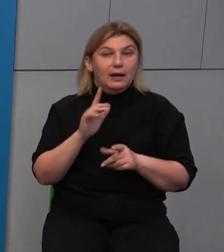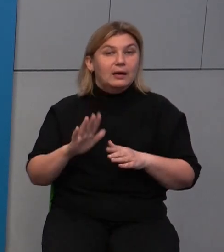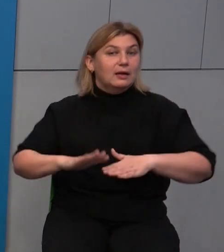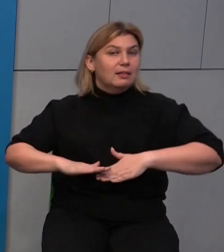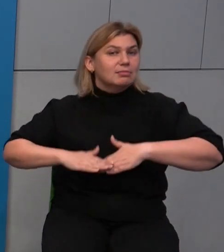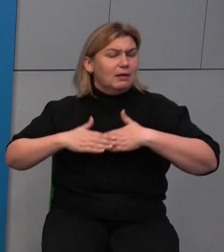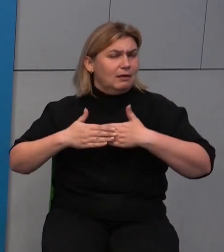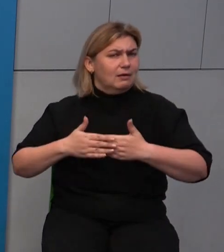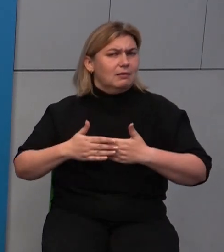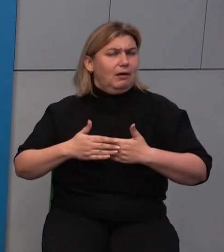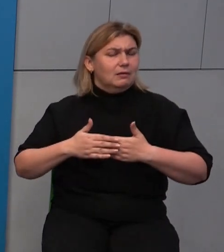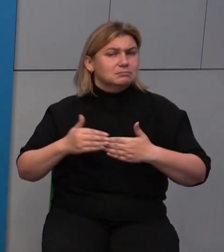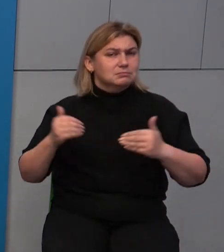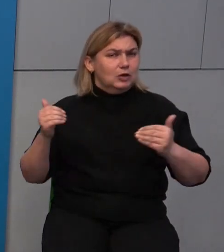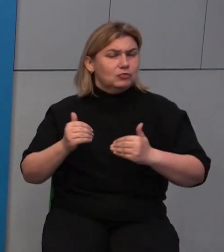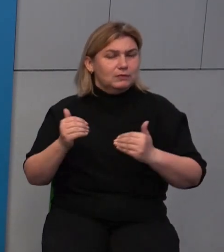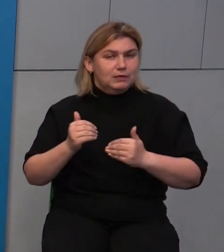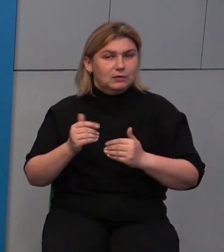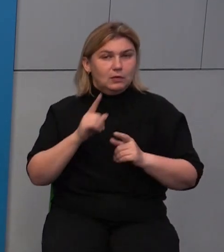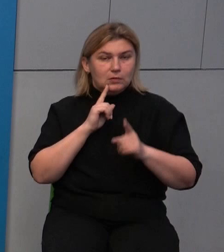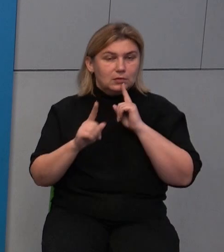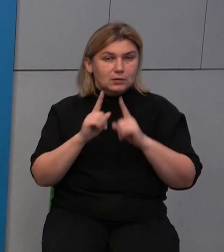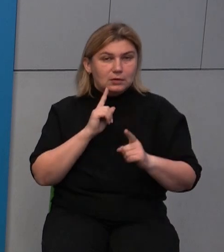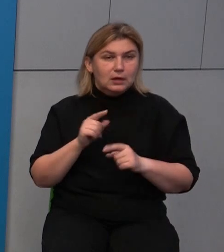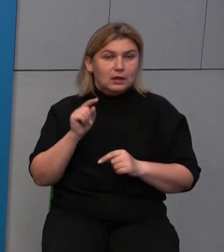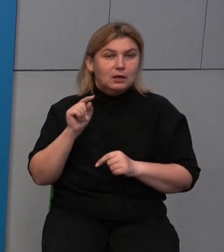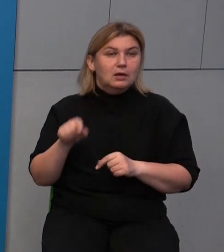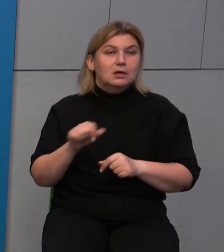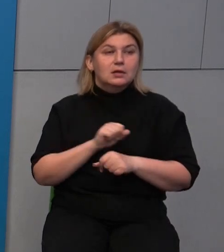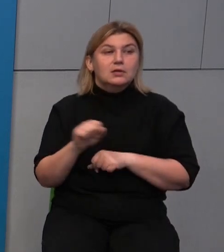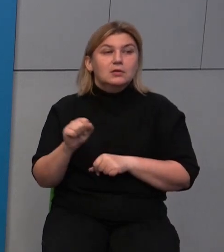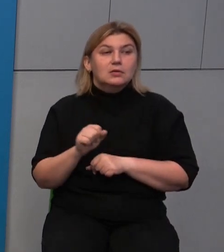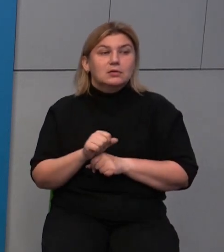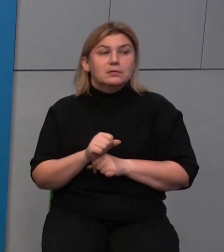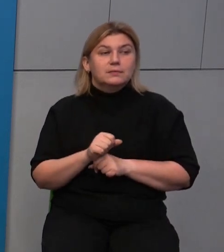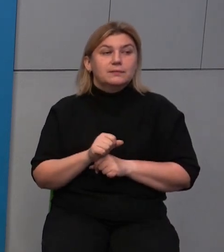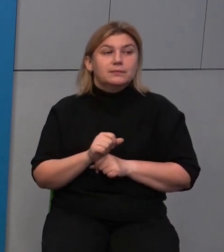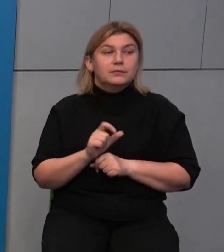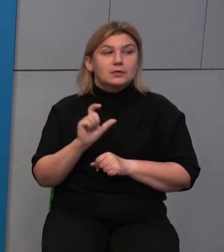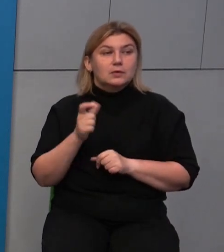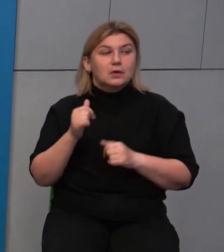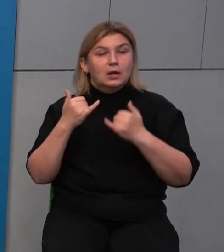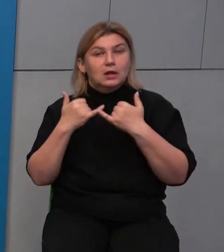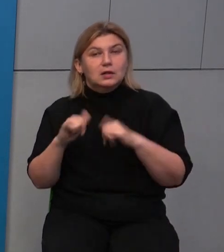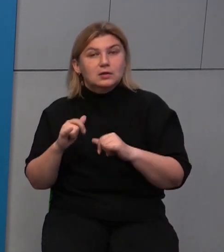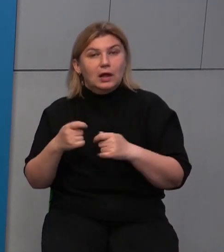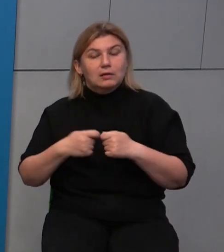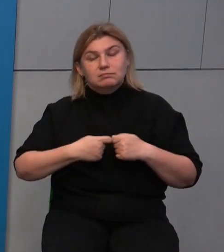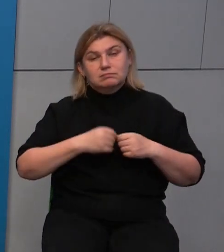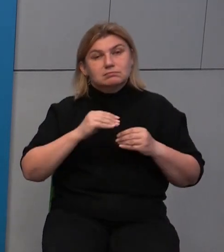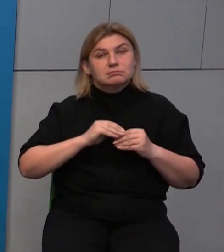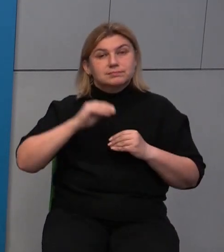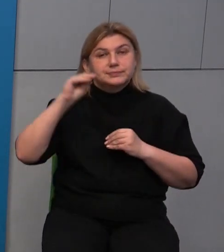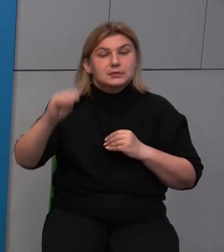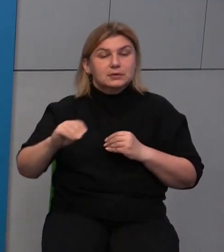więc pod tym względem jest to coś innego niż odwleczenie w czasie